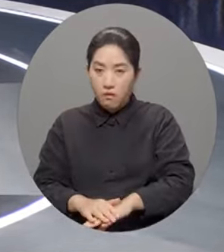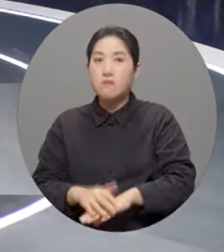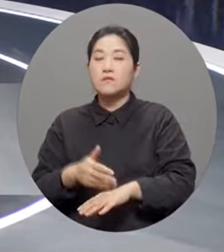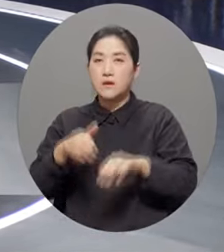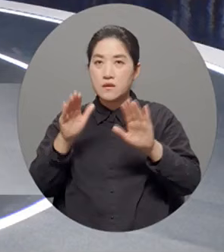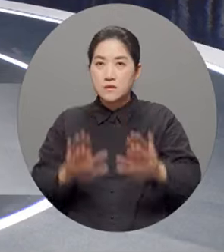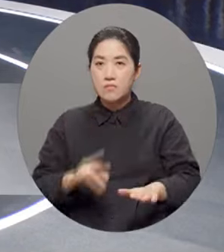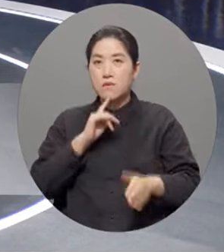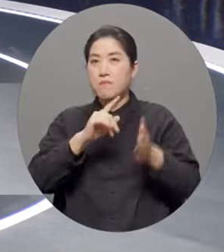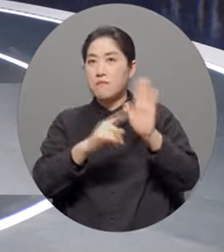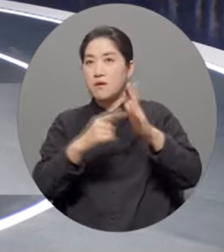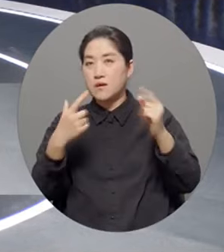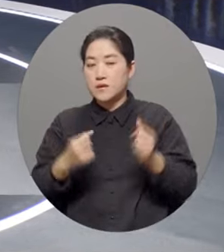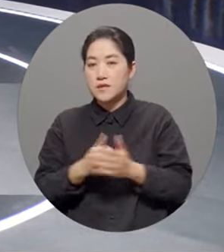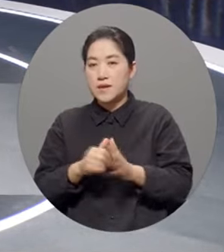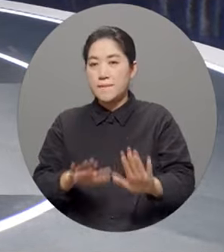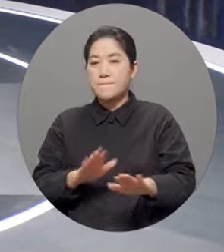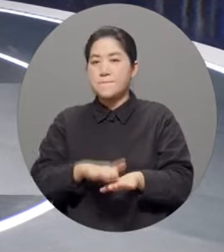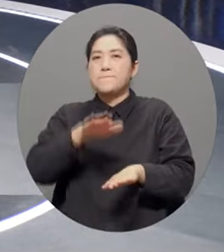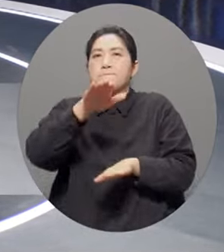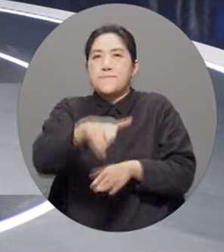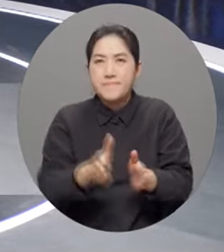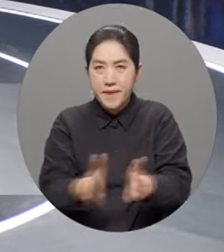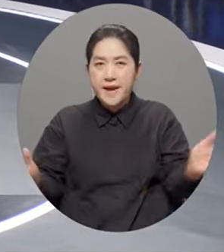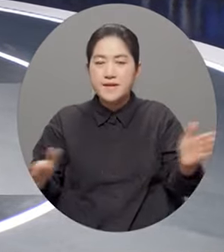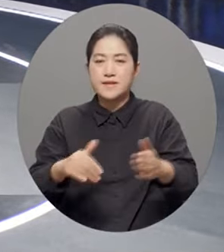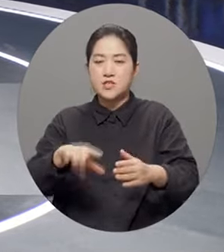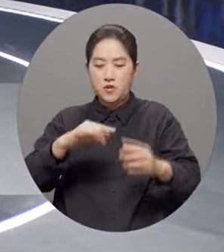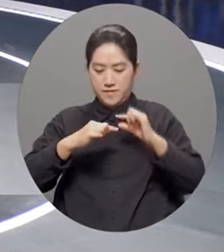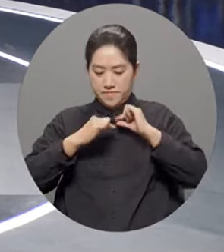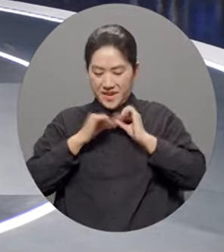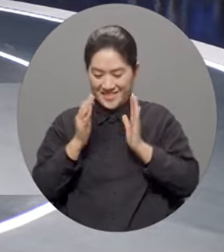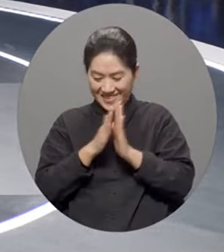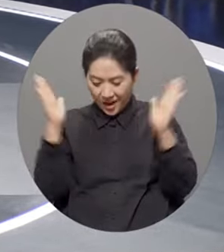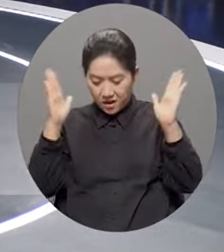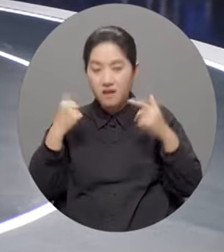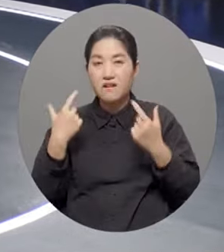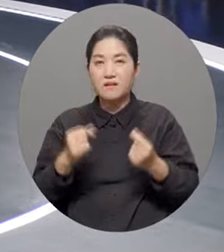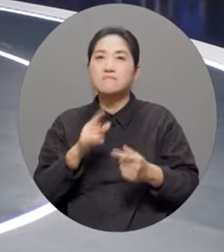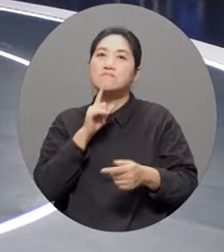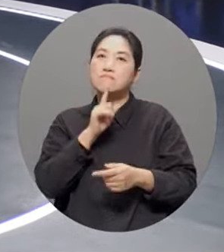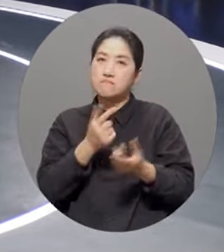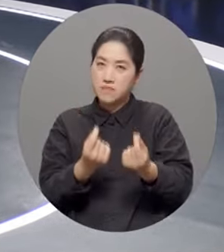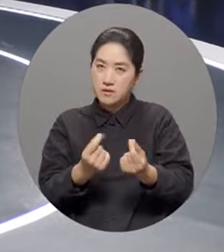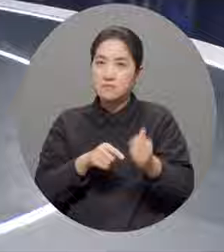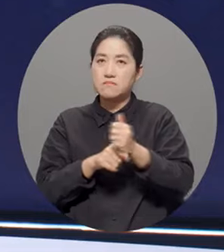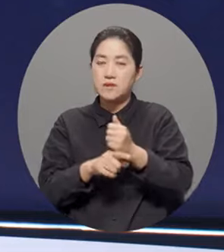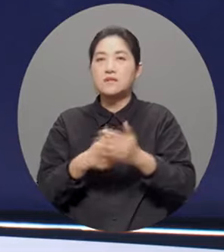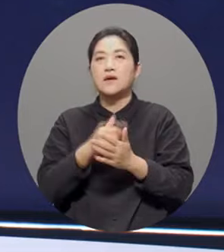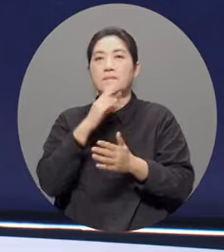됐단 말이죠. 이번에 어쨌든 이야기한대로 한 발을 먼저 뗐다.